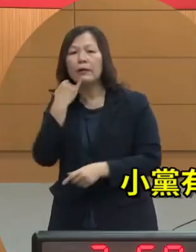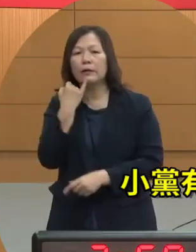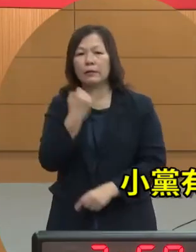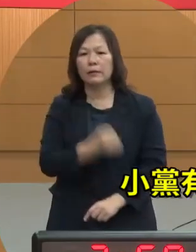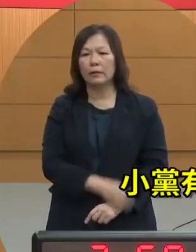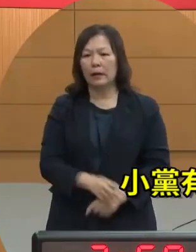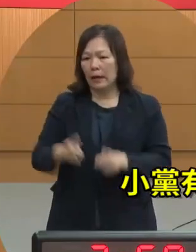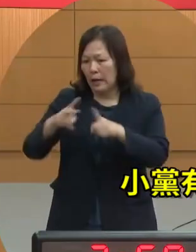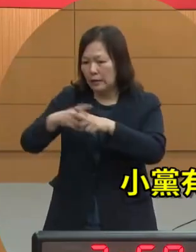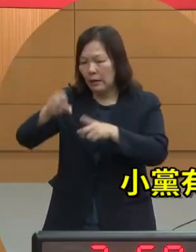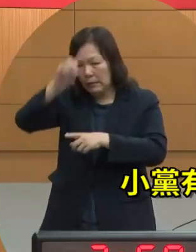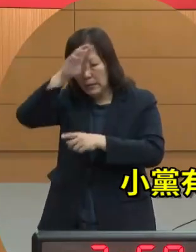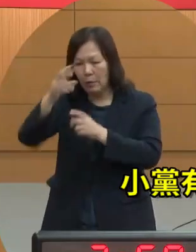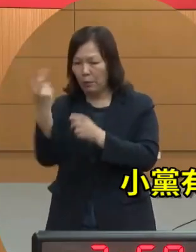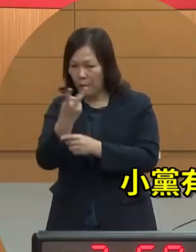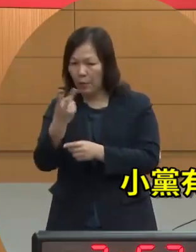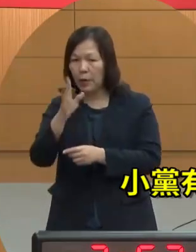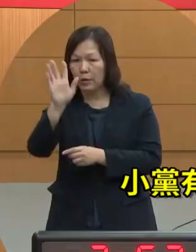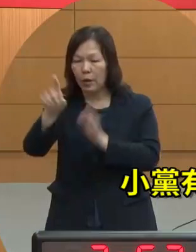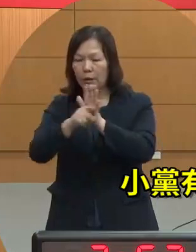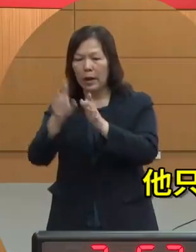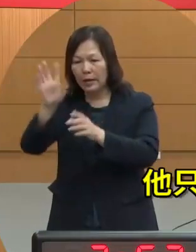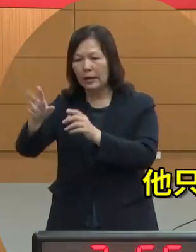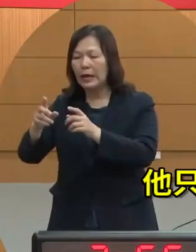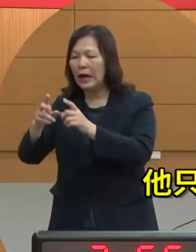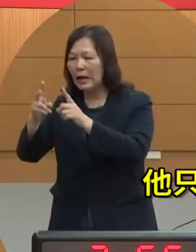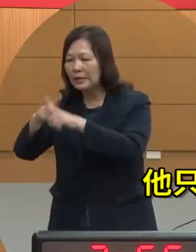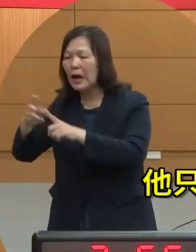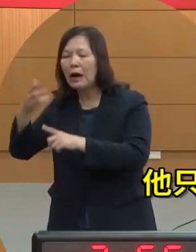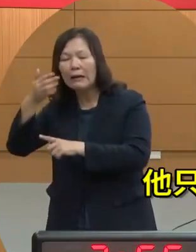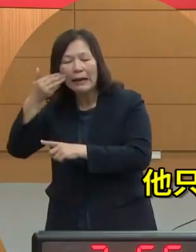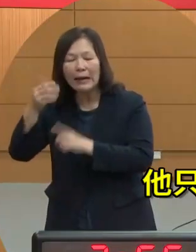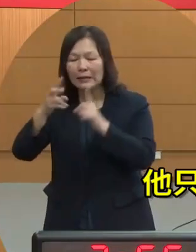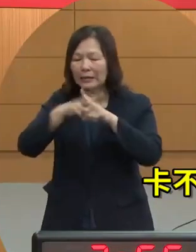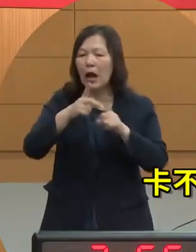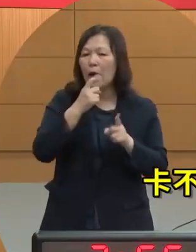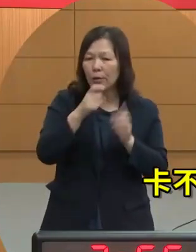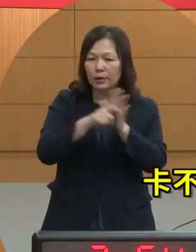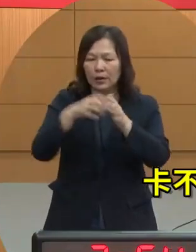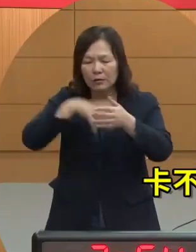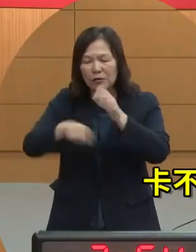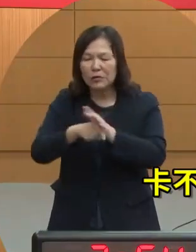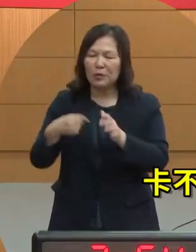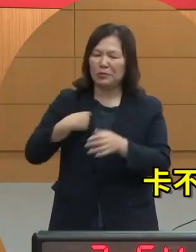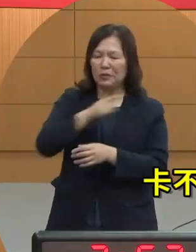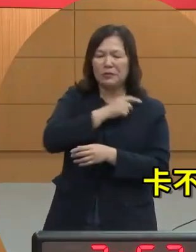小黨有兩種 一種是小藍跟小綠 他只是因為在原來的黨裡面 卡不到他的利益 所以跳出來